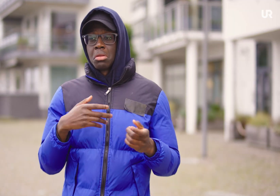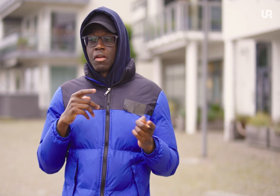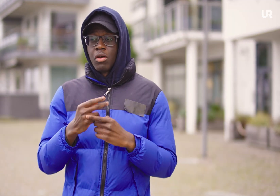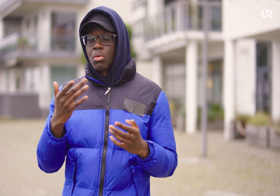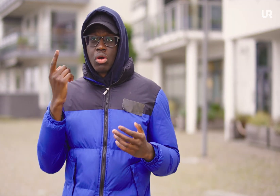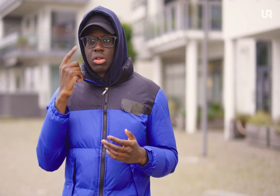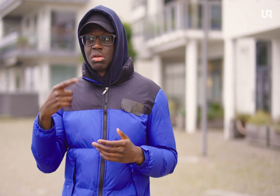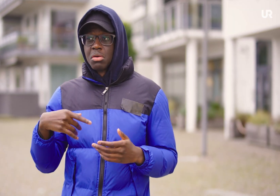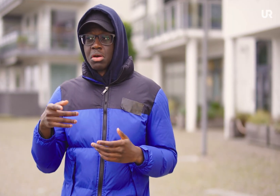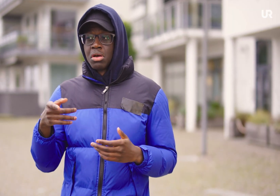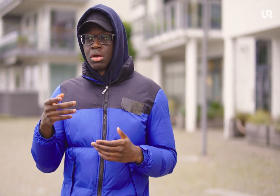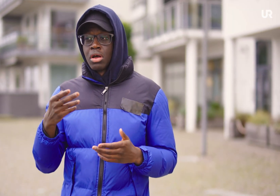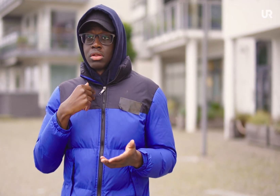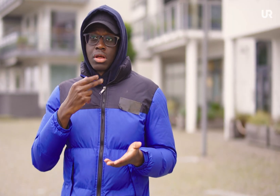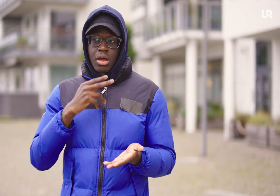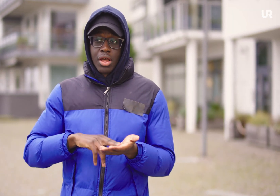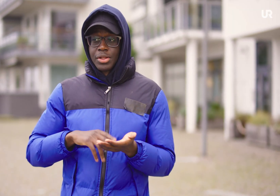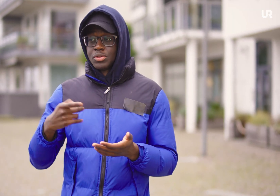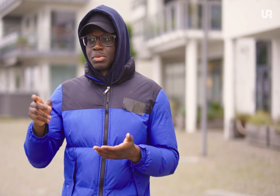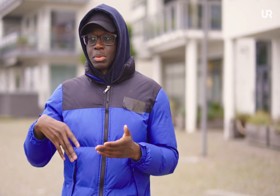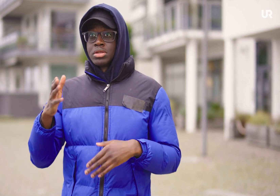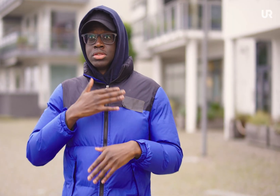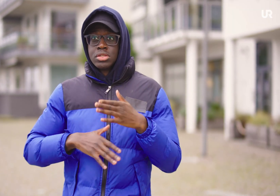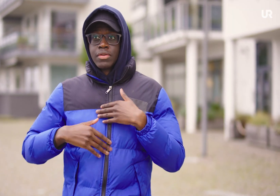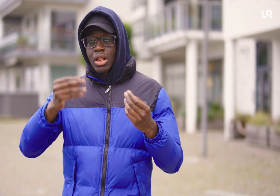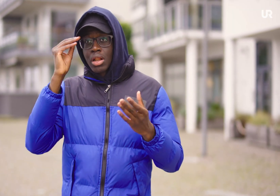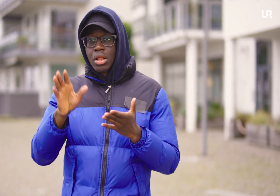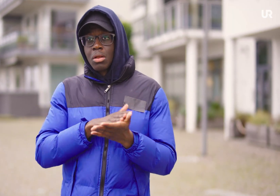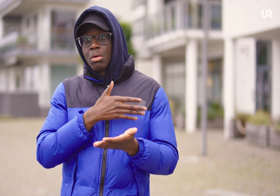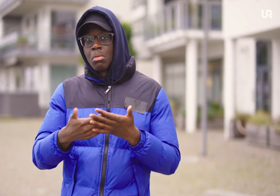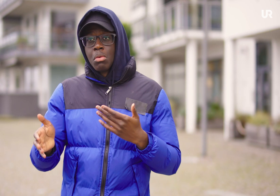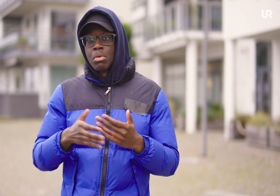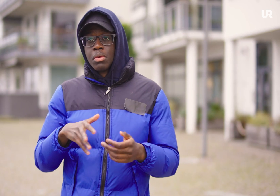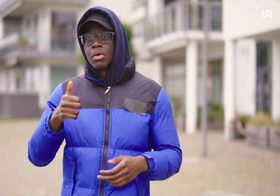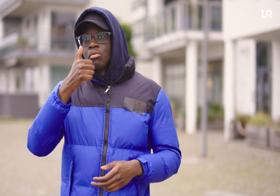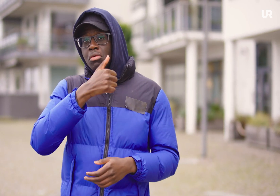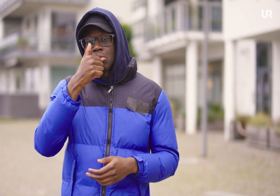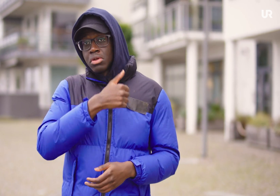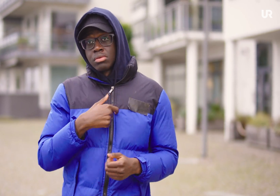Faktiskt har jag träffat många hörande som varit nyfikna och intresserade av att lära sig teckenspråk.